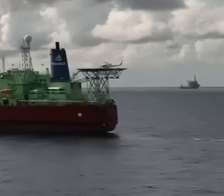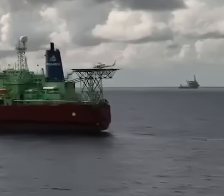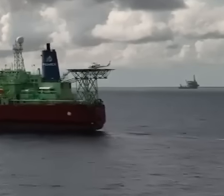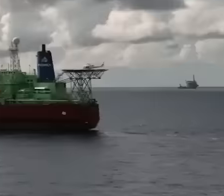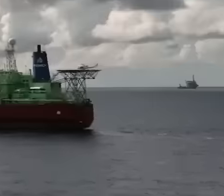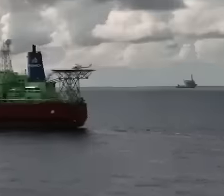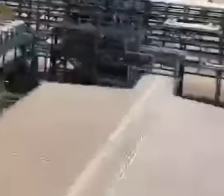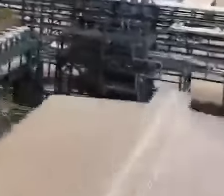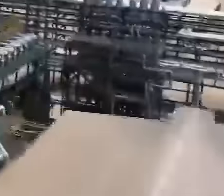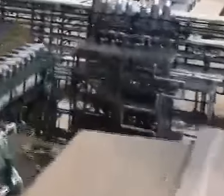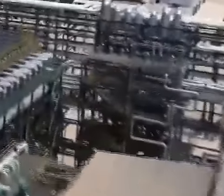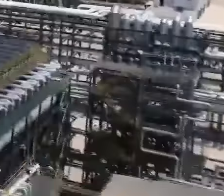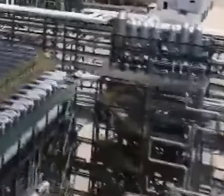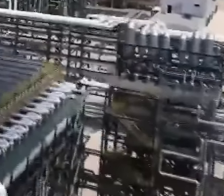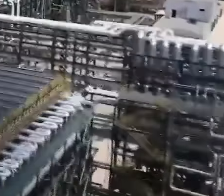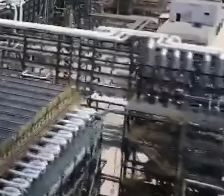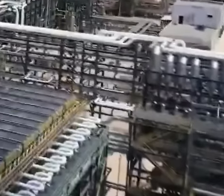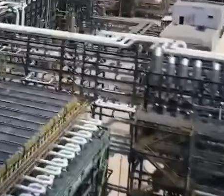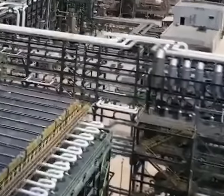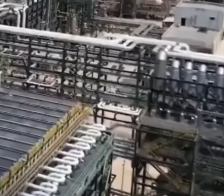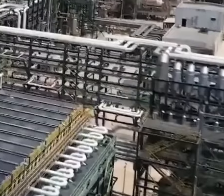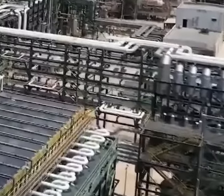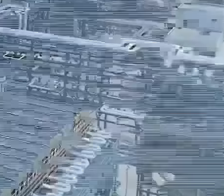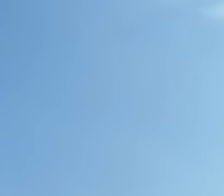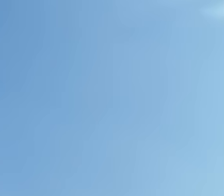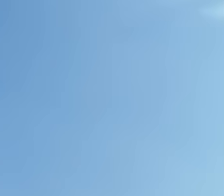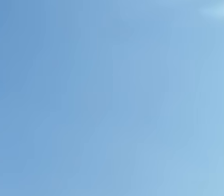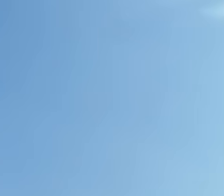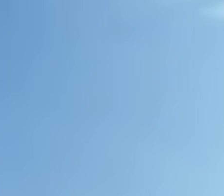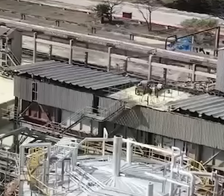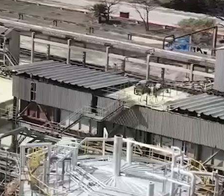recuperando las empresas del pueblo y de la nación.